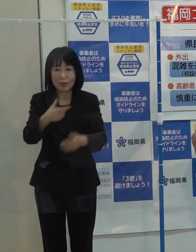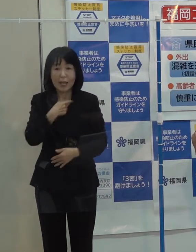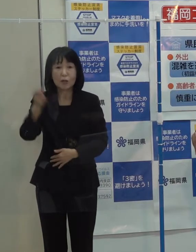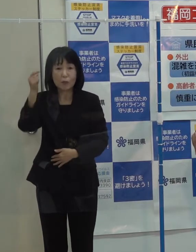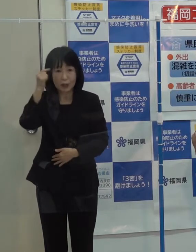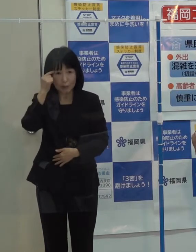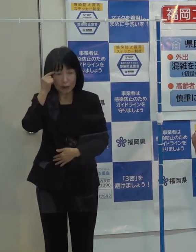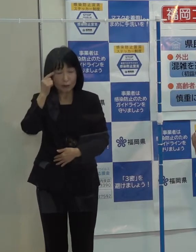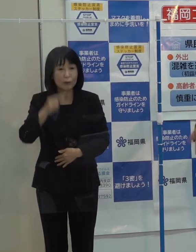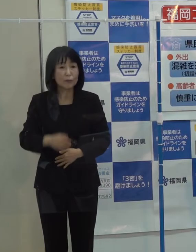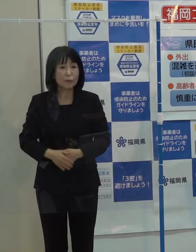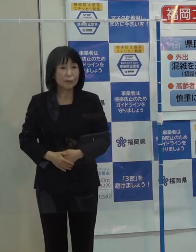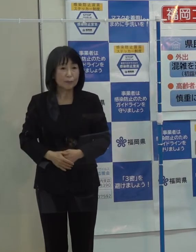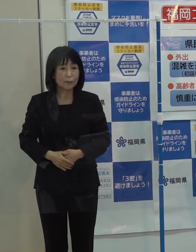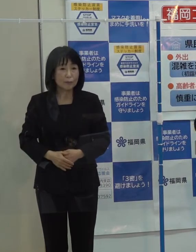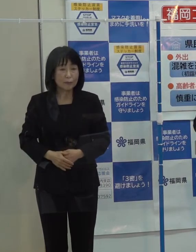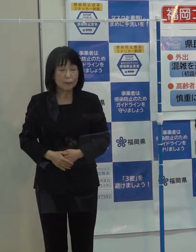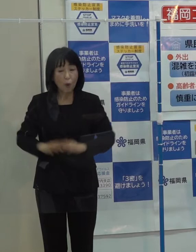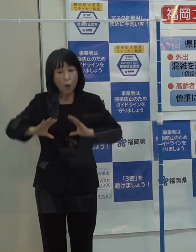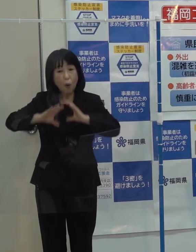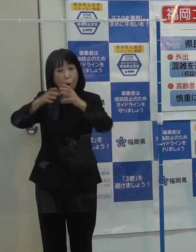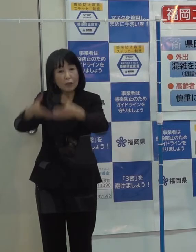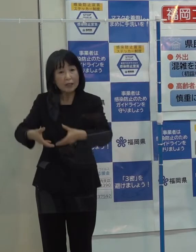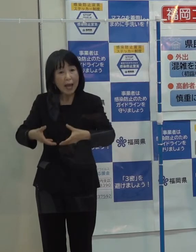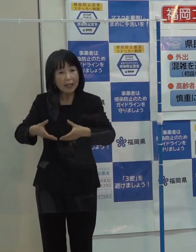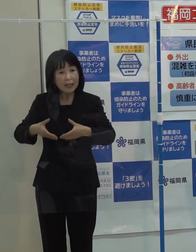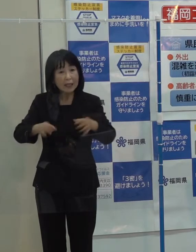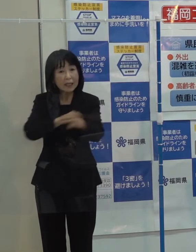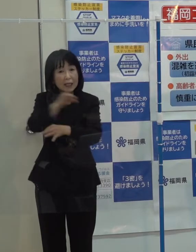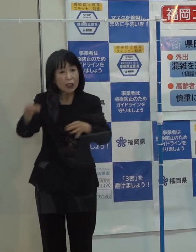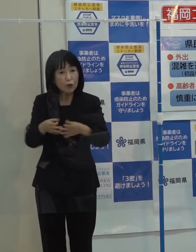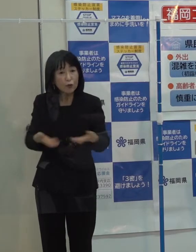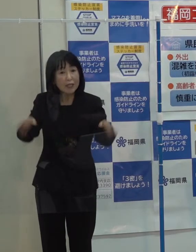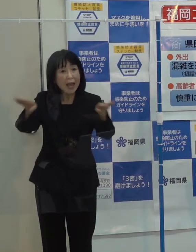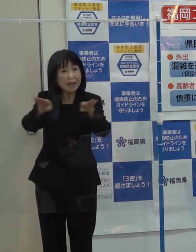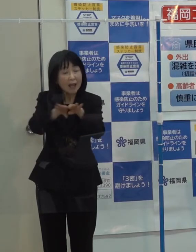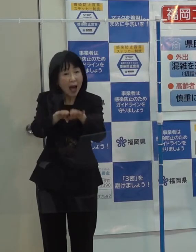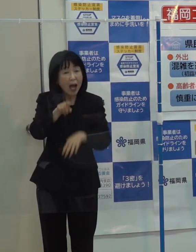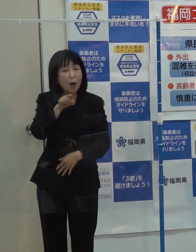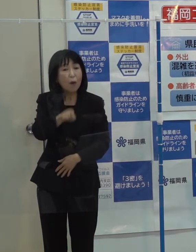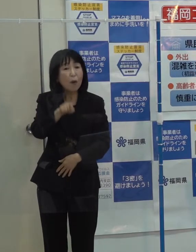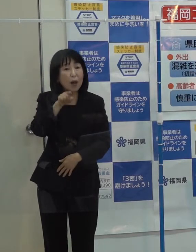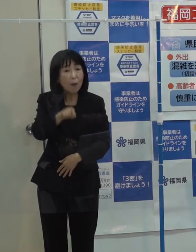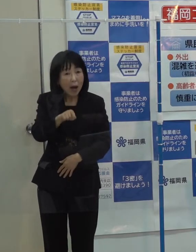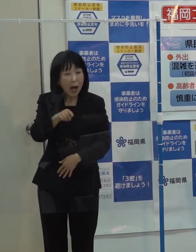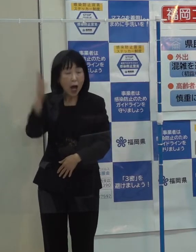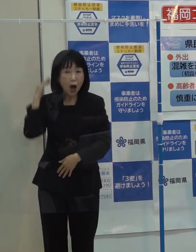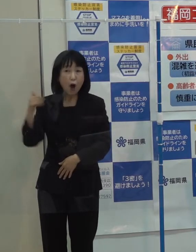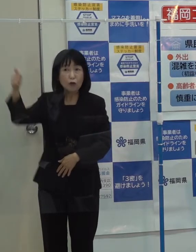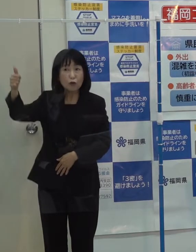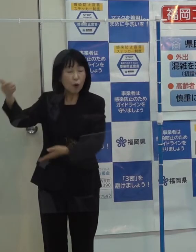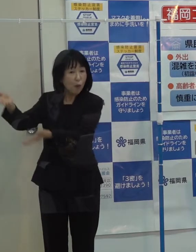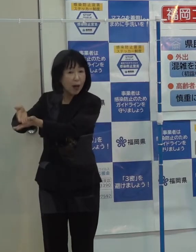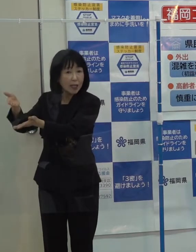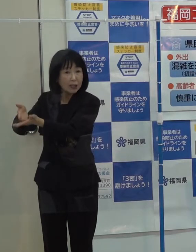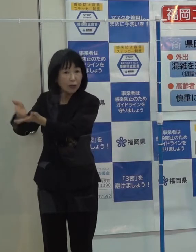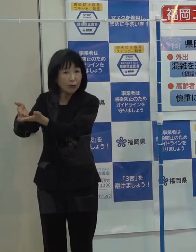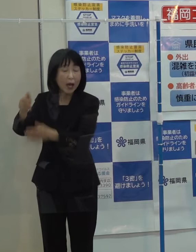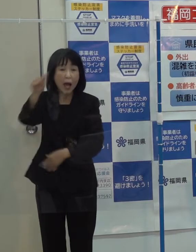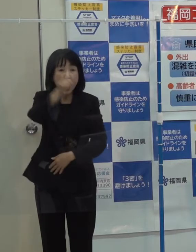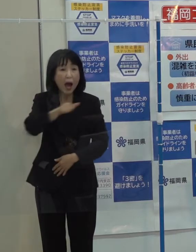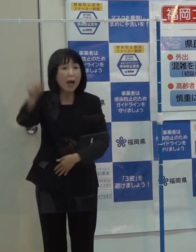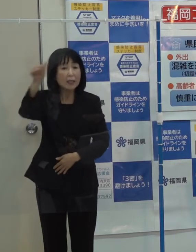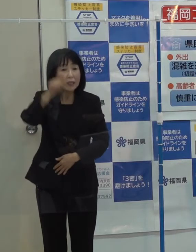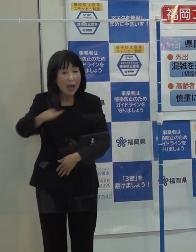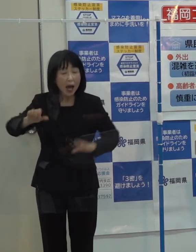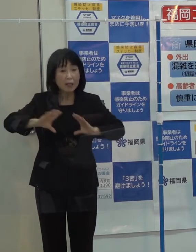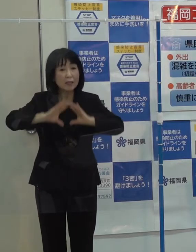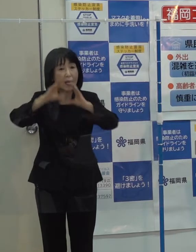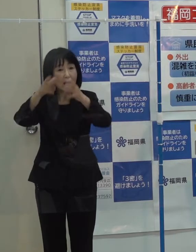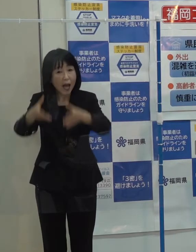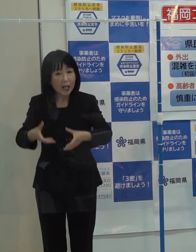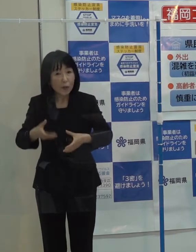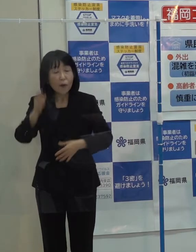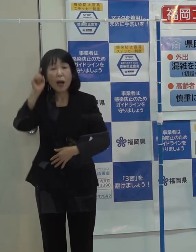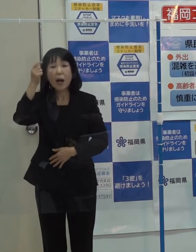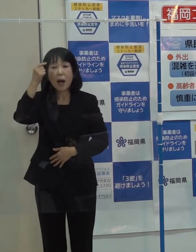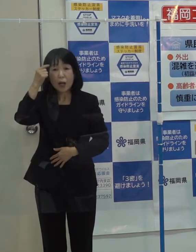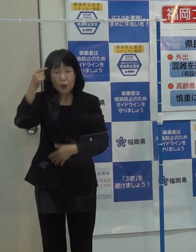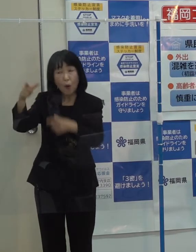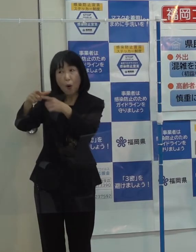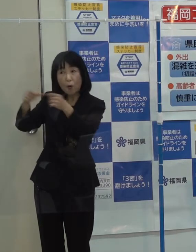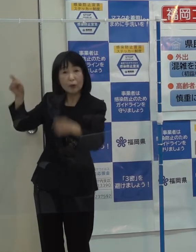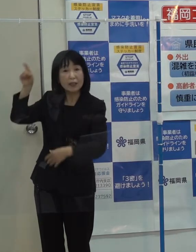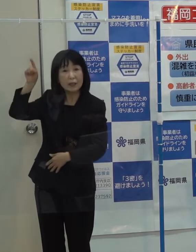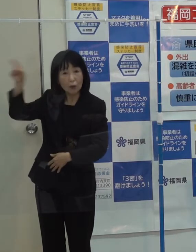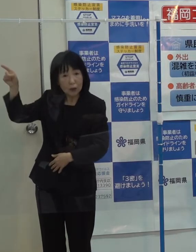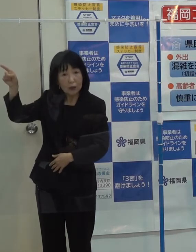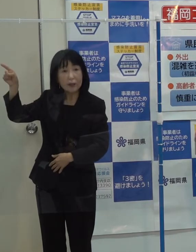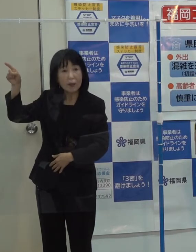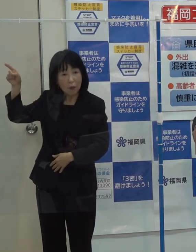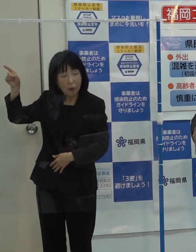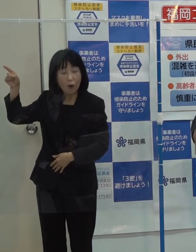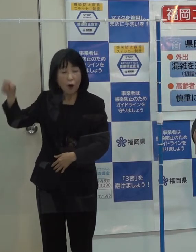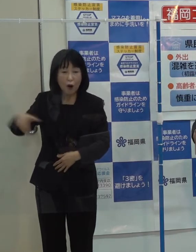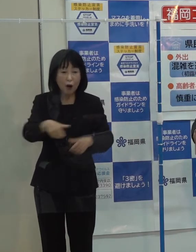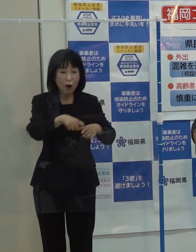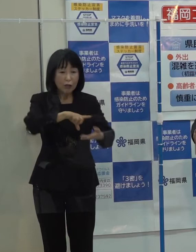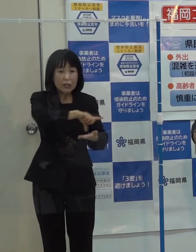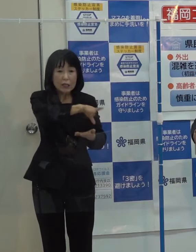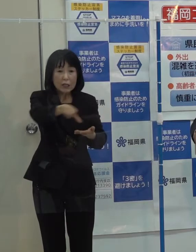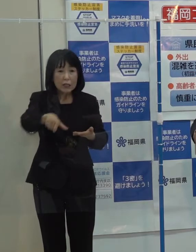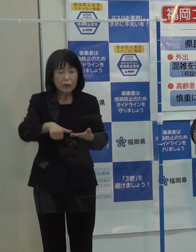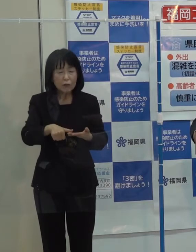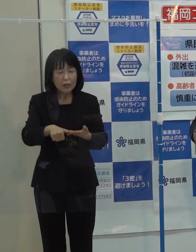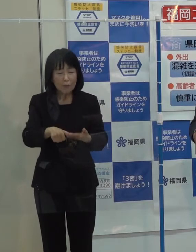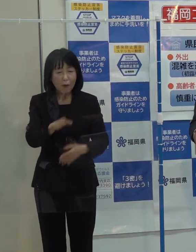これは菅総理がおっしゃっているアジアあるいは世界の国際金融センターと考えれば 国にとっても本地域にとってもものすごく高いハードルがありますが